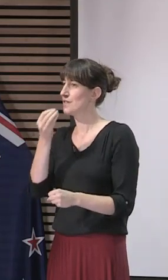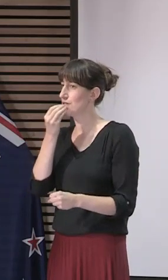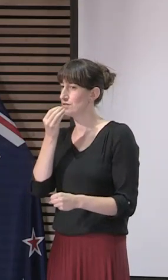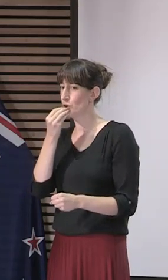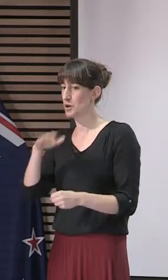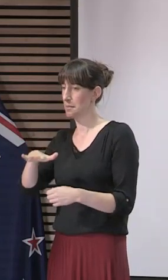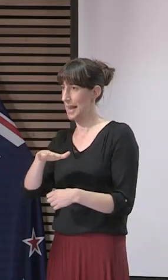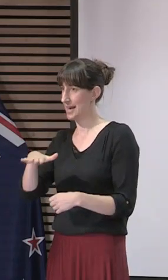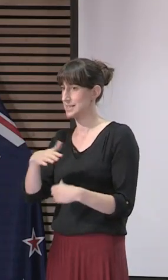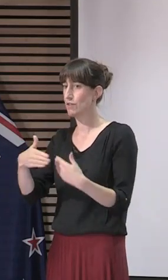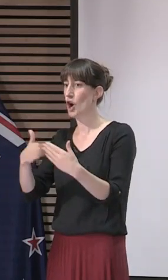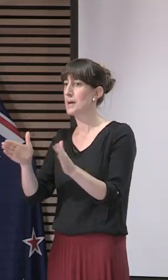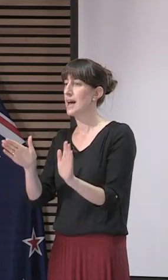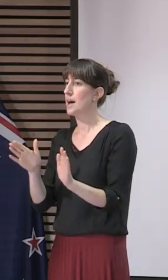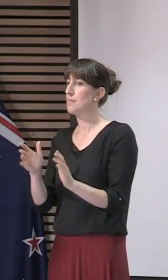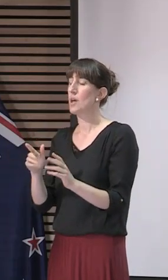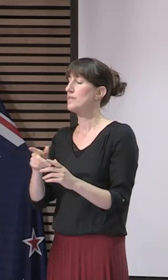tenei ra, kei te hiahia au